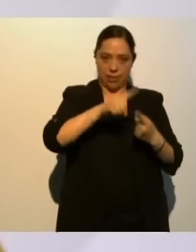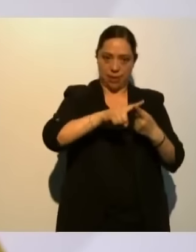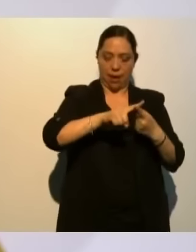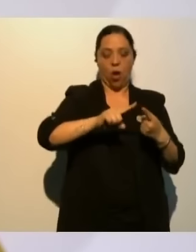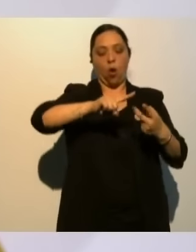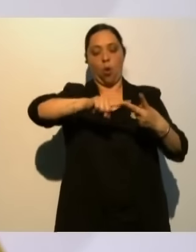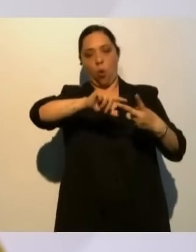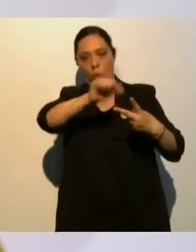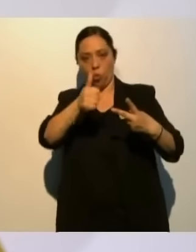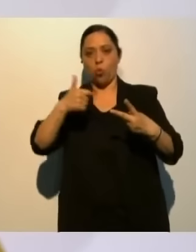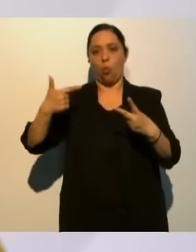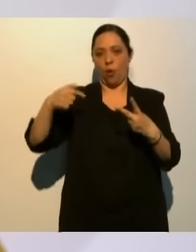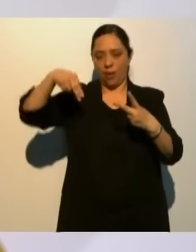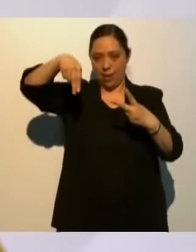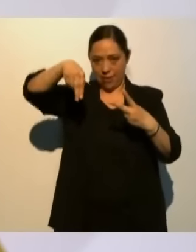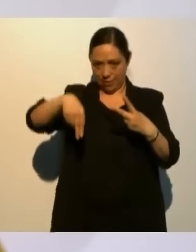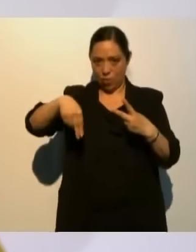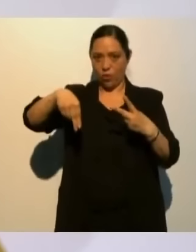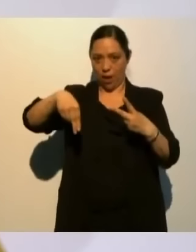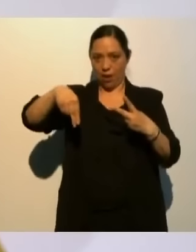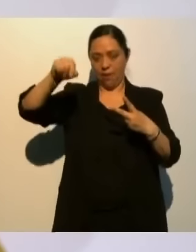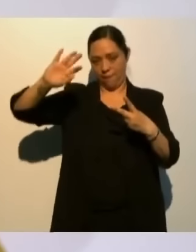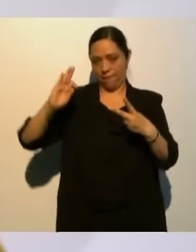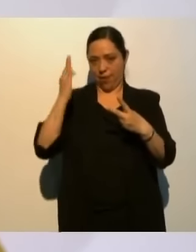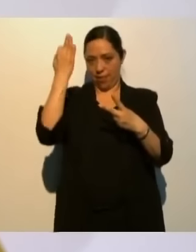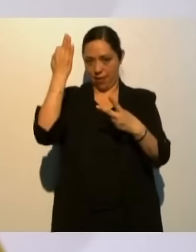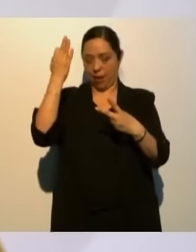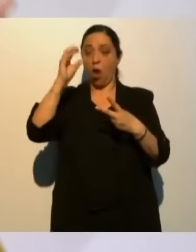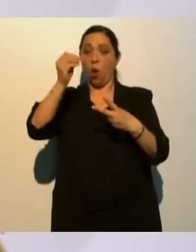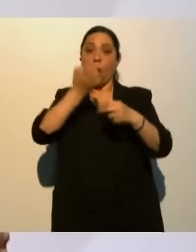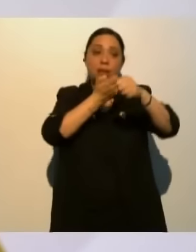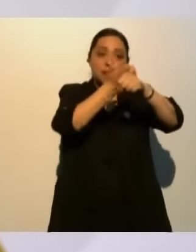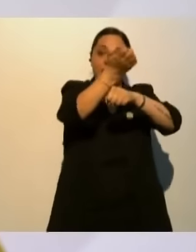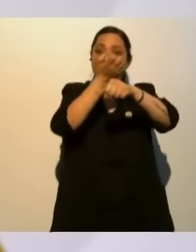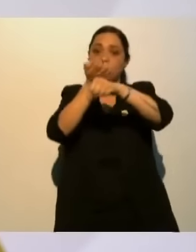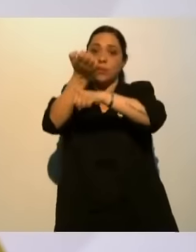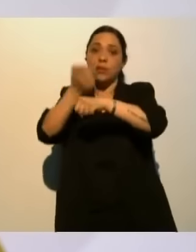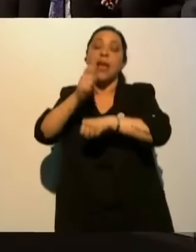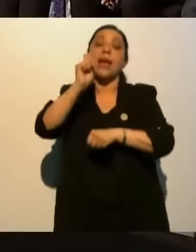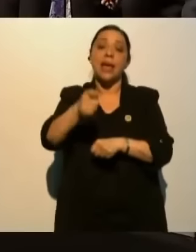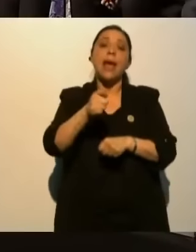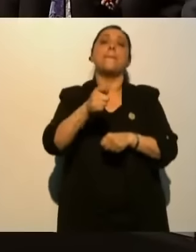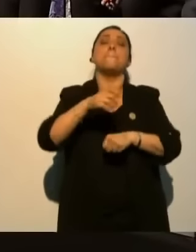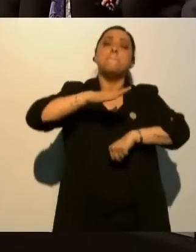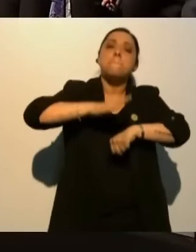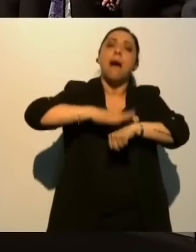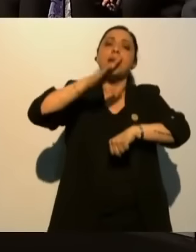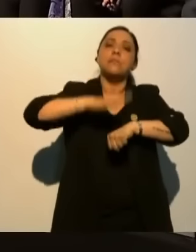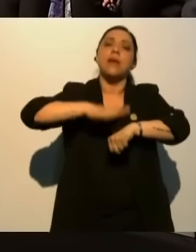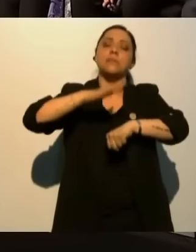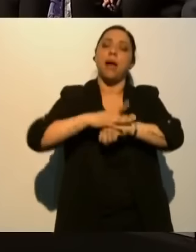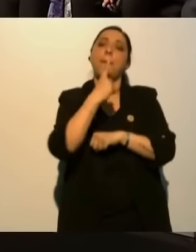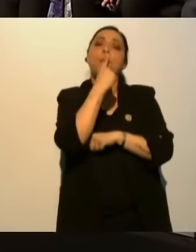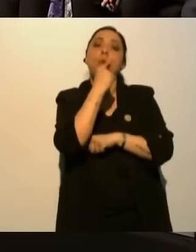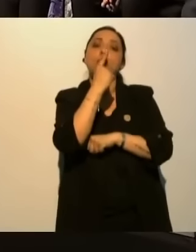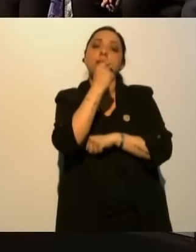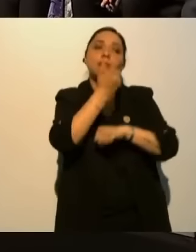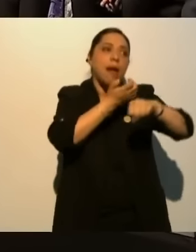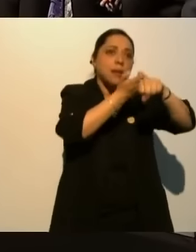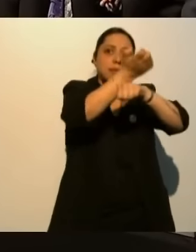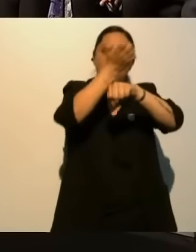Federal pero en el caso Estatal es más y mejor Policía Estatal y en el caso municipal pues es más